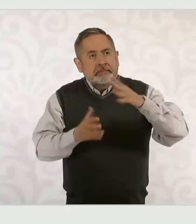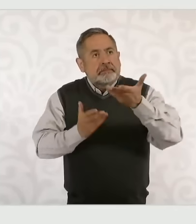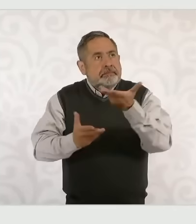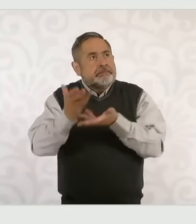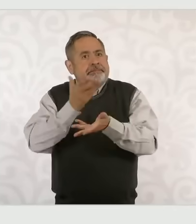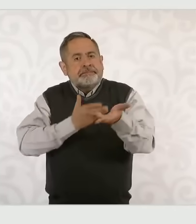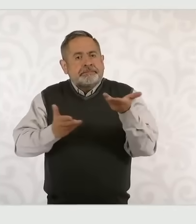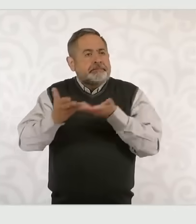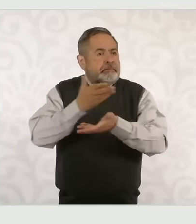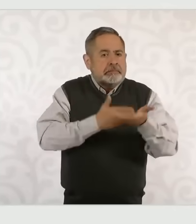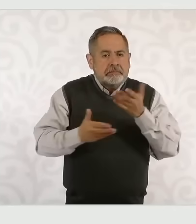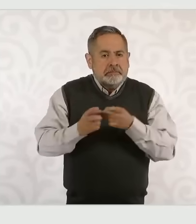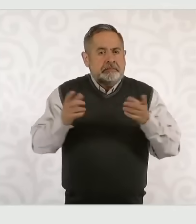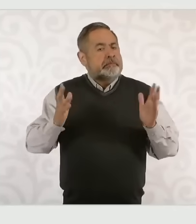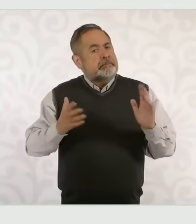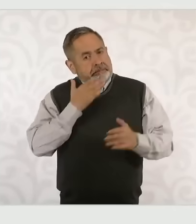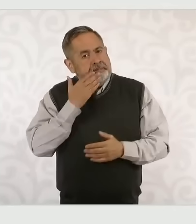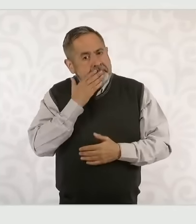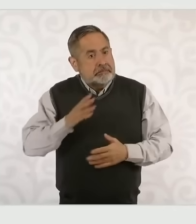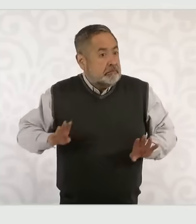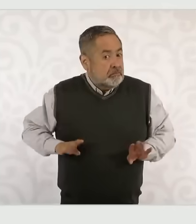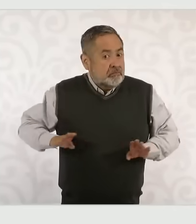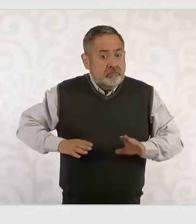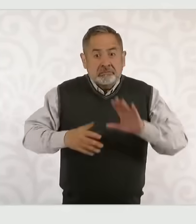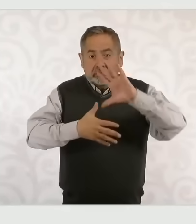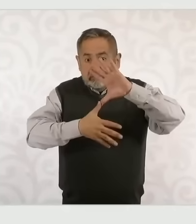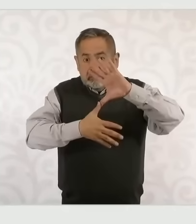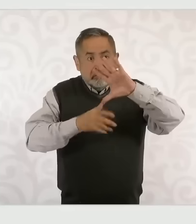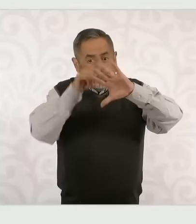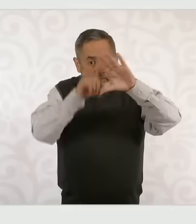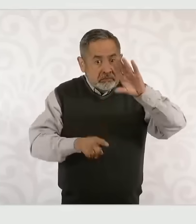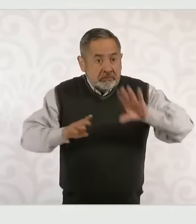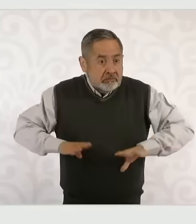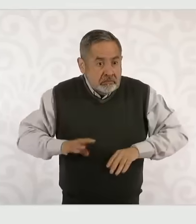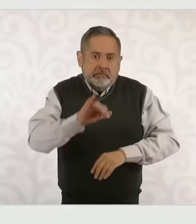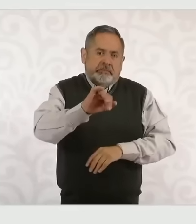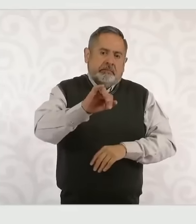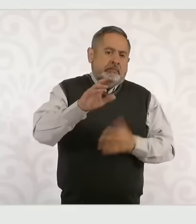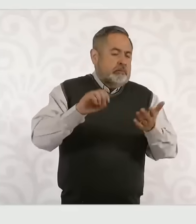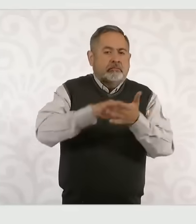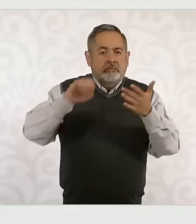o a todo el continente americano. Sí, México le ha ayudado mucho el tratado comercial y Estados